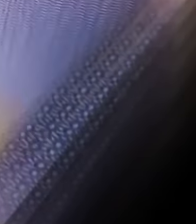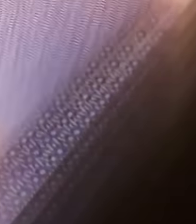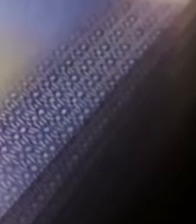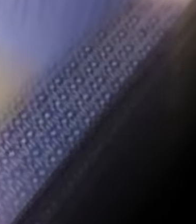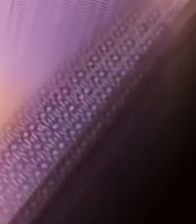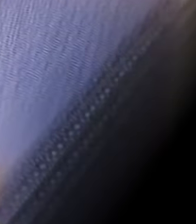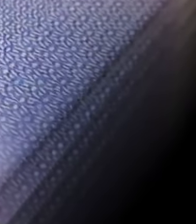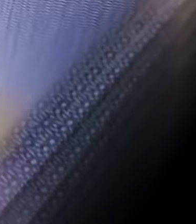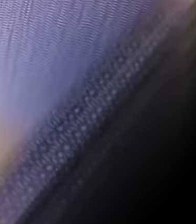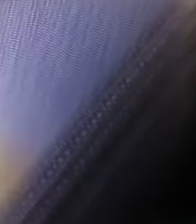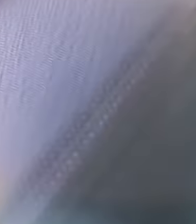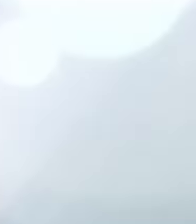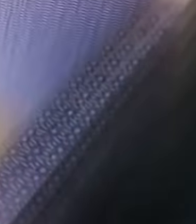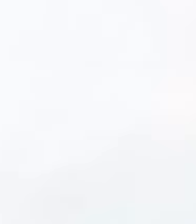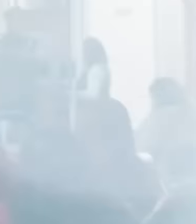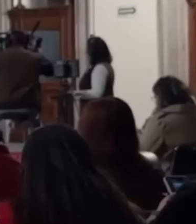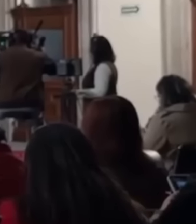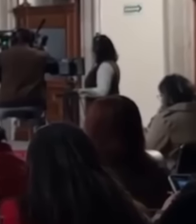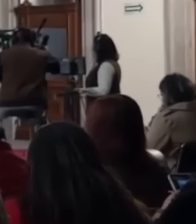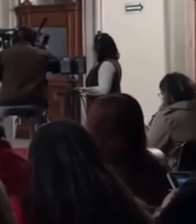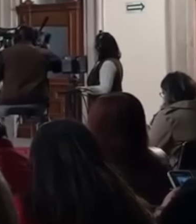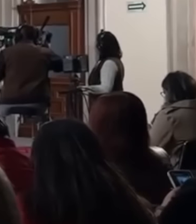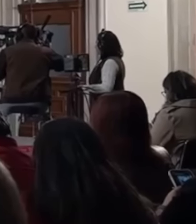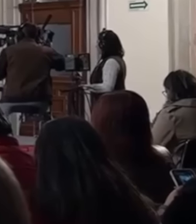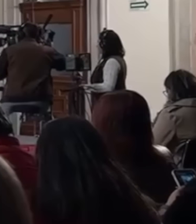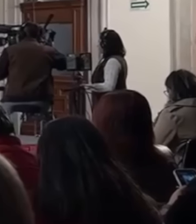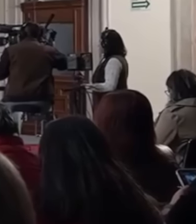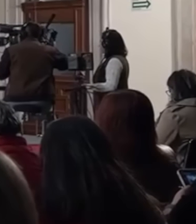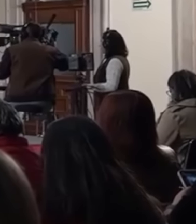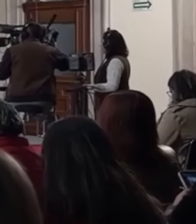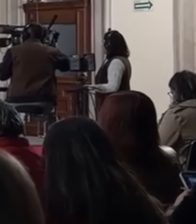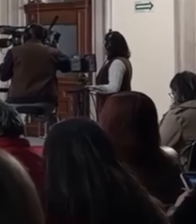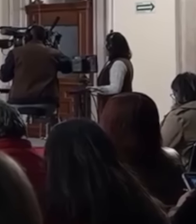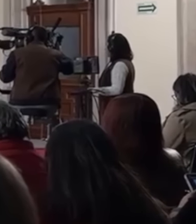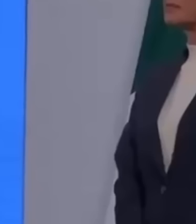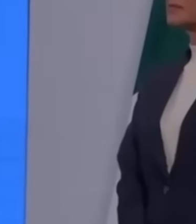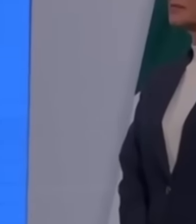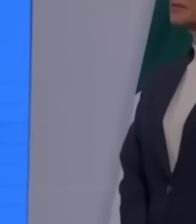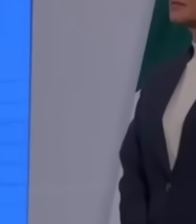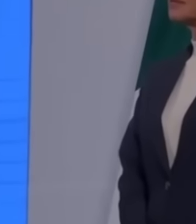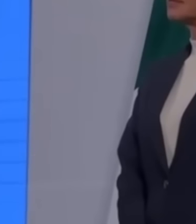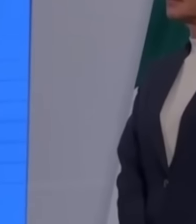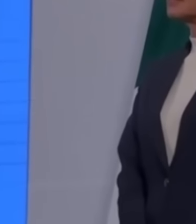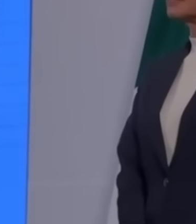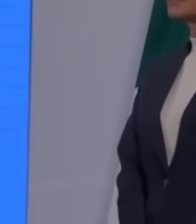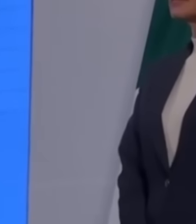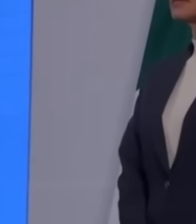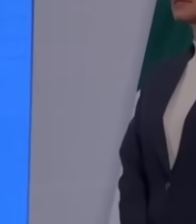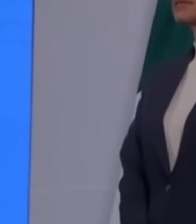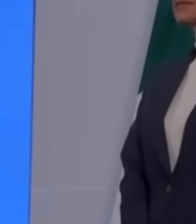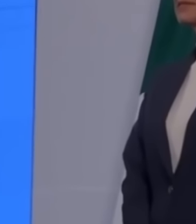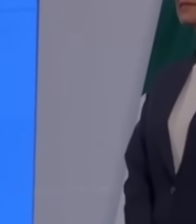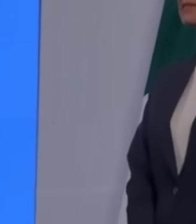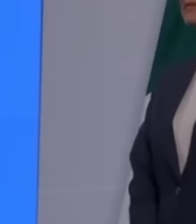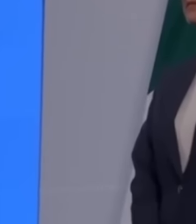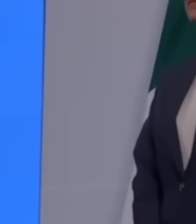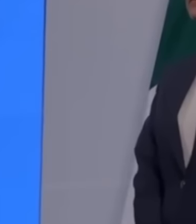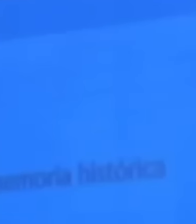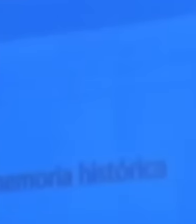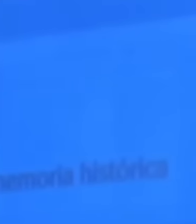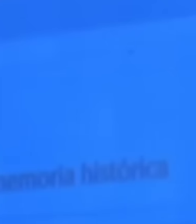y que la información oficial se concentre exclusivamente en las conferencias mañaneras?